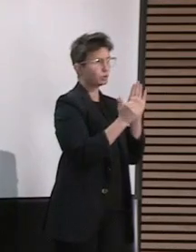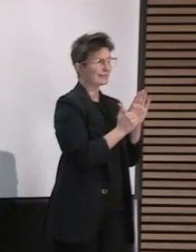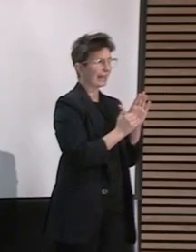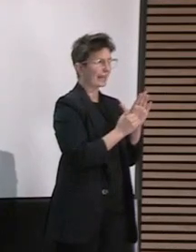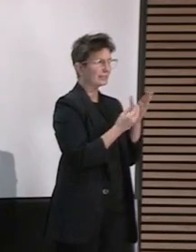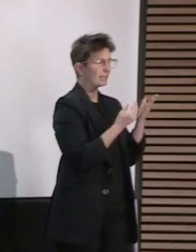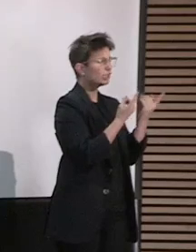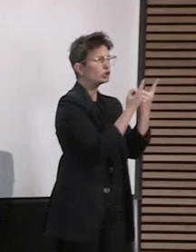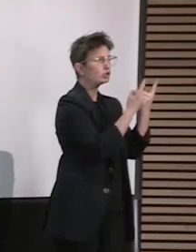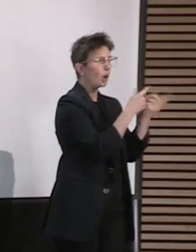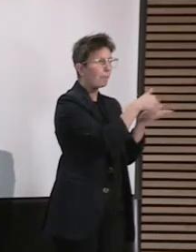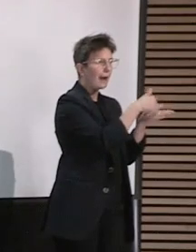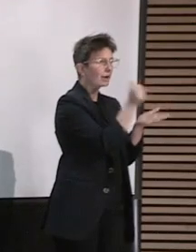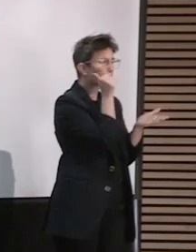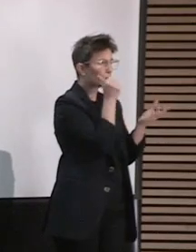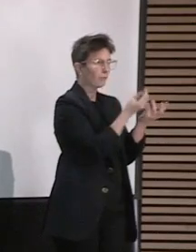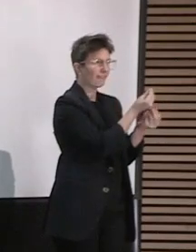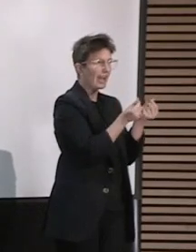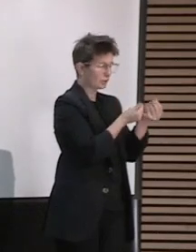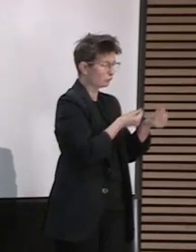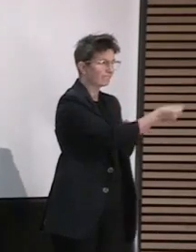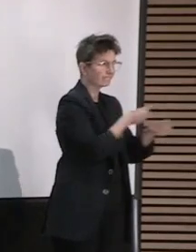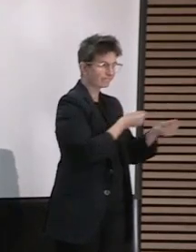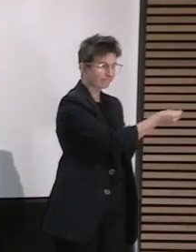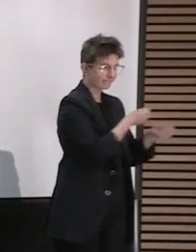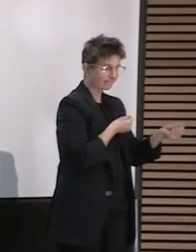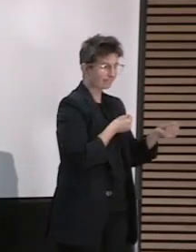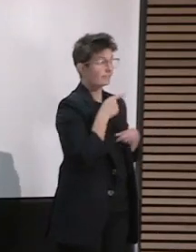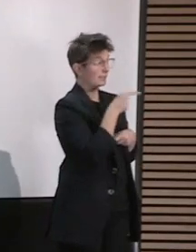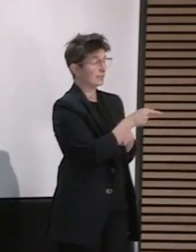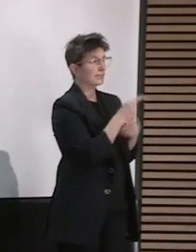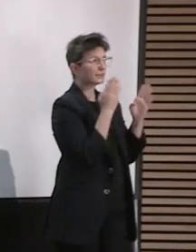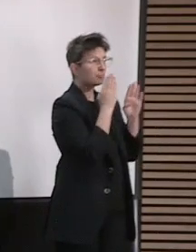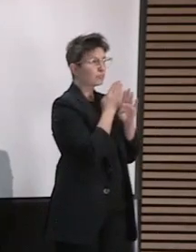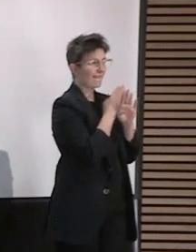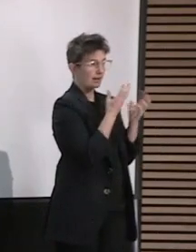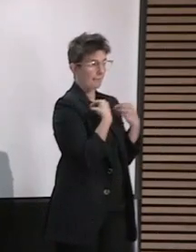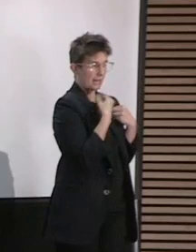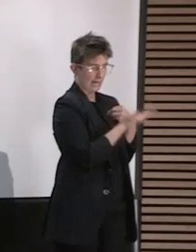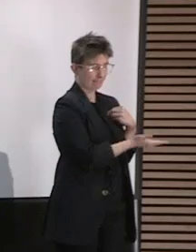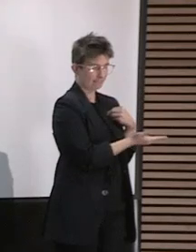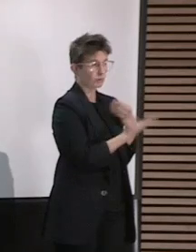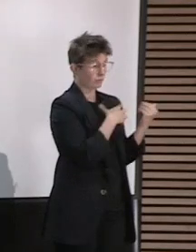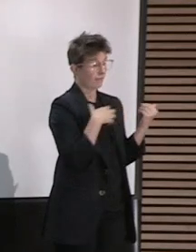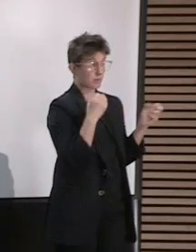Ko te tuatahi o aua mea ko te